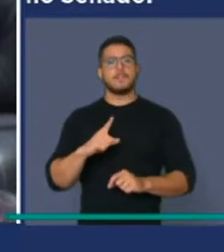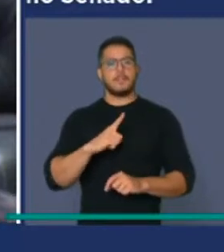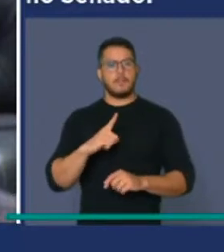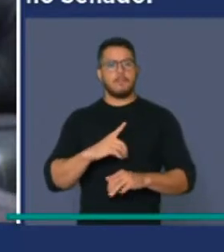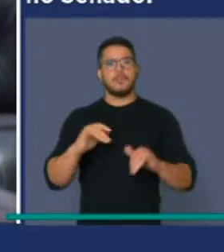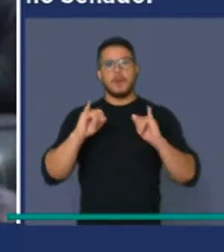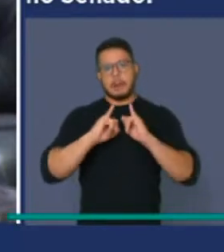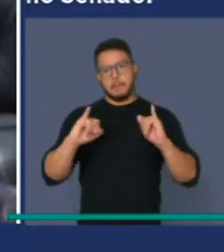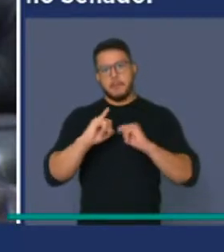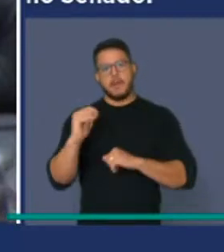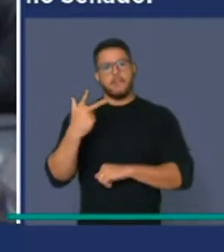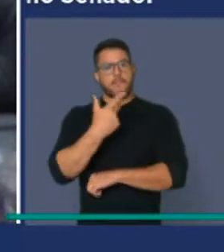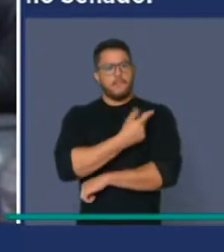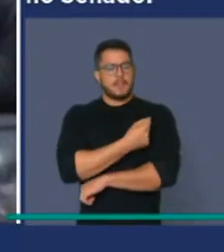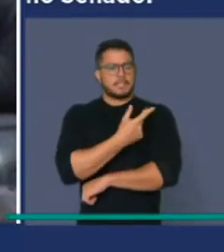CAMPANHAS É FRENTE DE FORMA CONTUNDENTE NO ENFRENTAMENTO